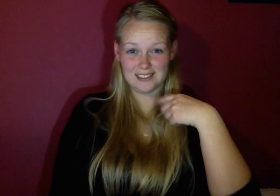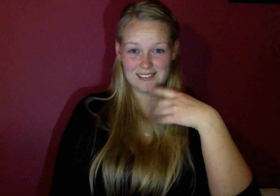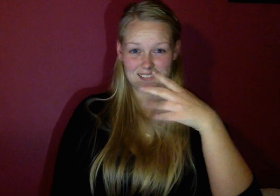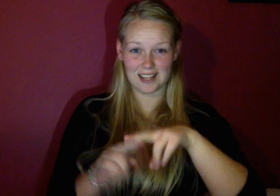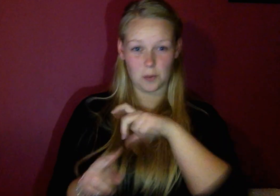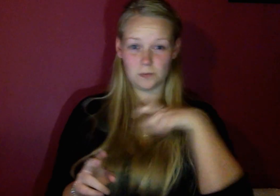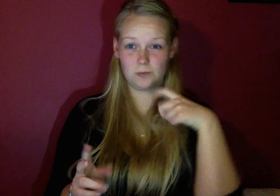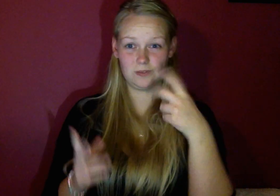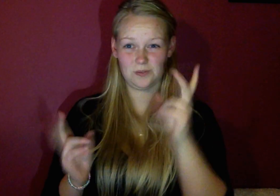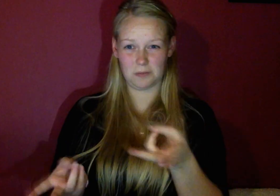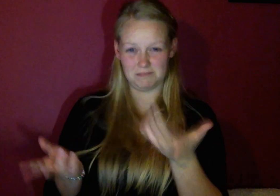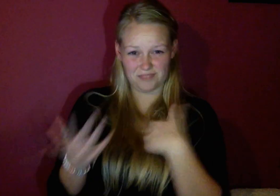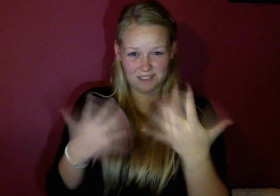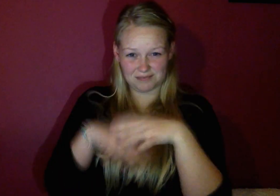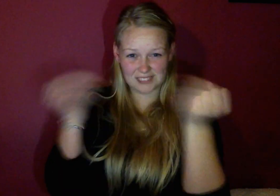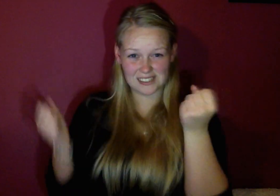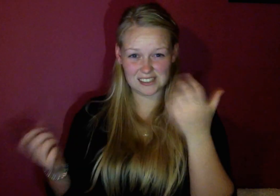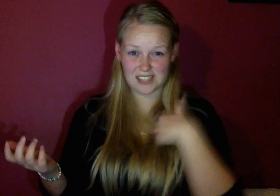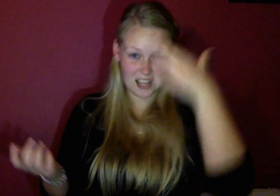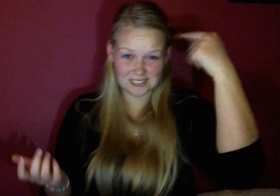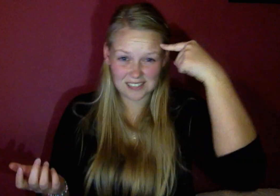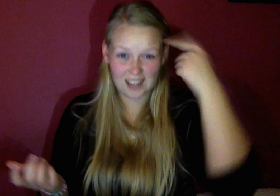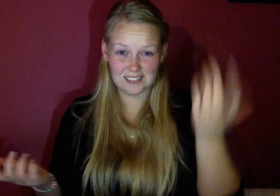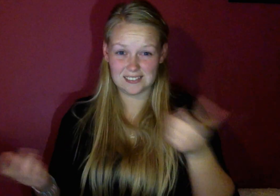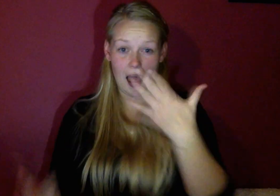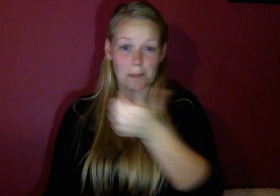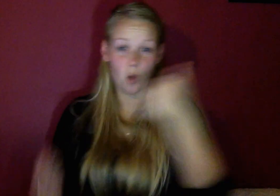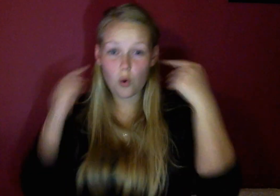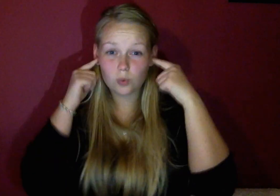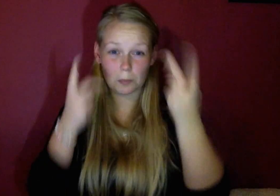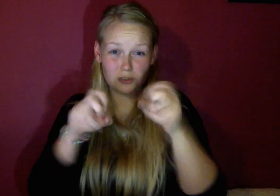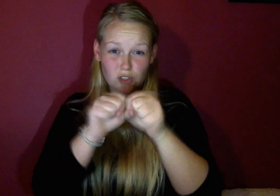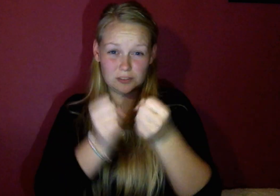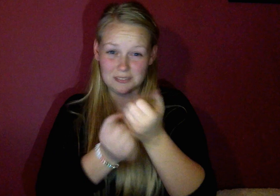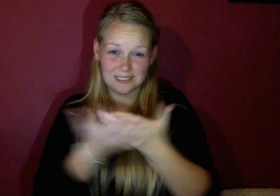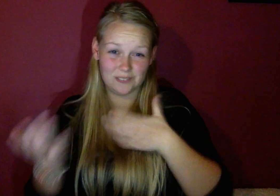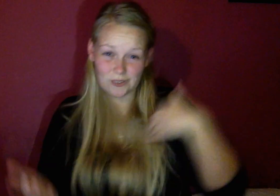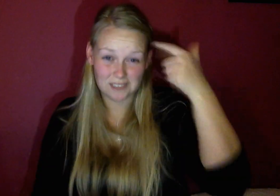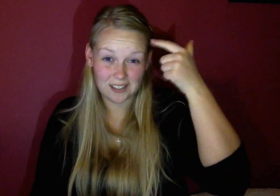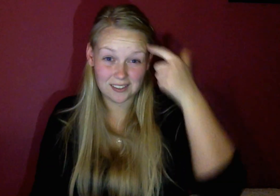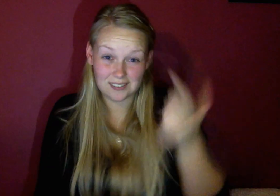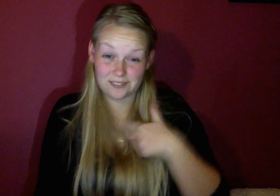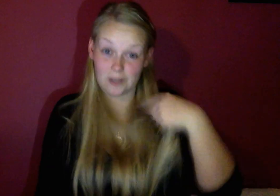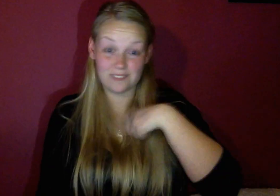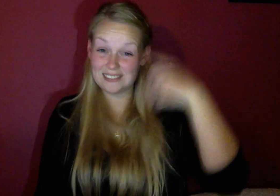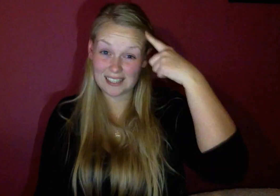Vi känner oss som... Vi är friska! Vi kan tänka. Är ju bara öronen som är trasiga, inte våra hjärnor.